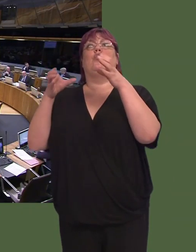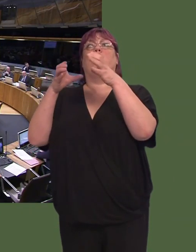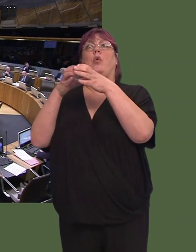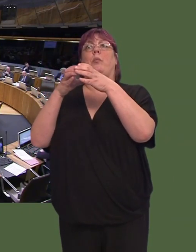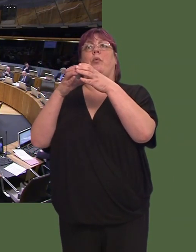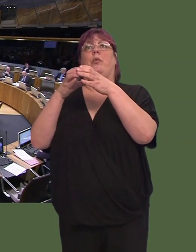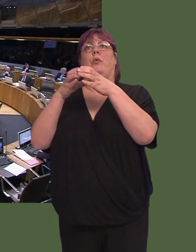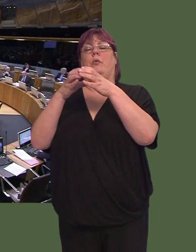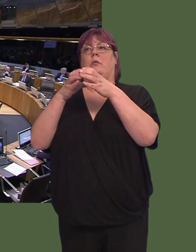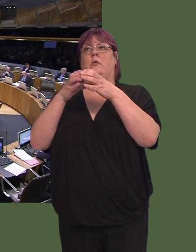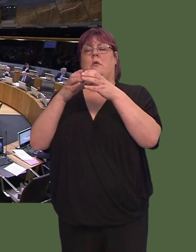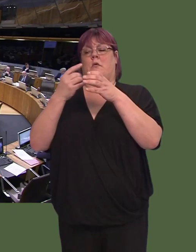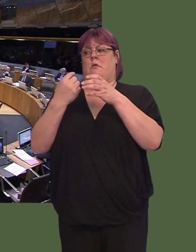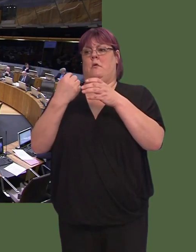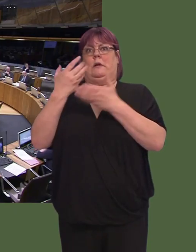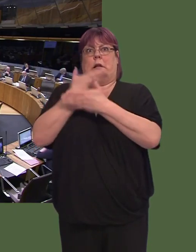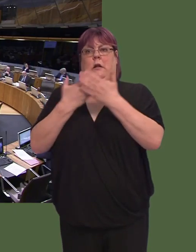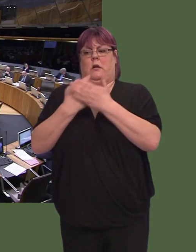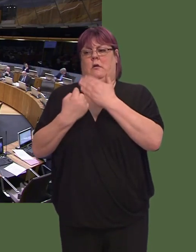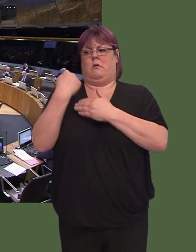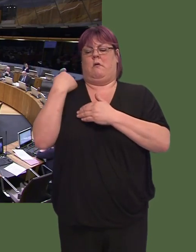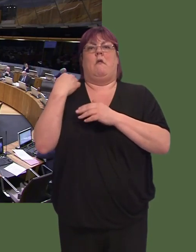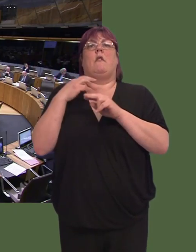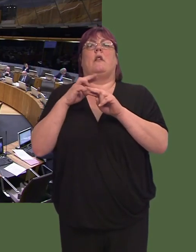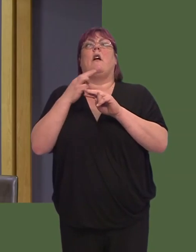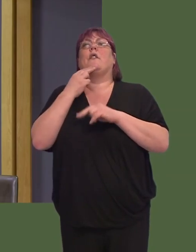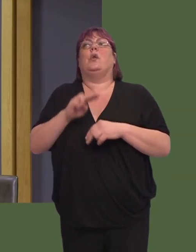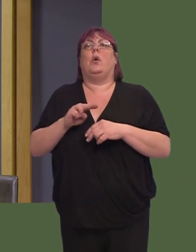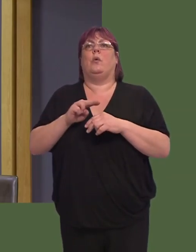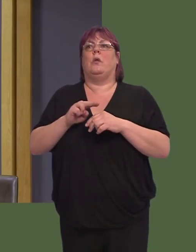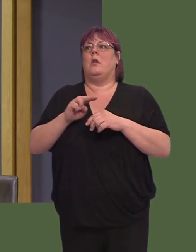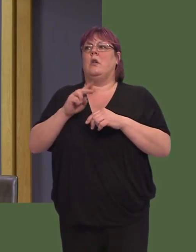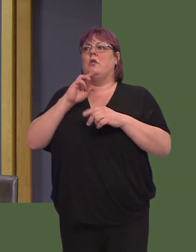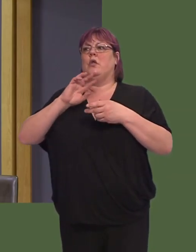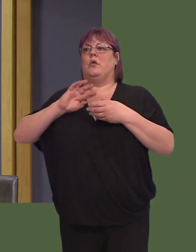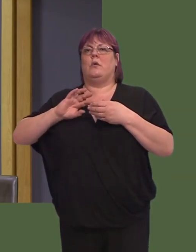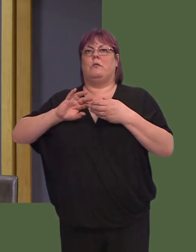yn gynharach y prynhawn yma ynglyn ‚ chynlluniau'r Llywodraeth yma i greu rhwydwaith o hybiau